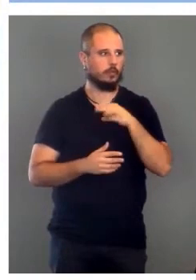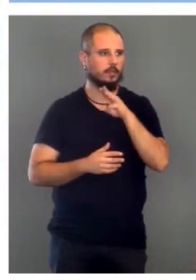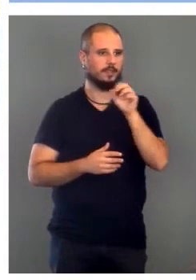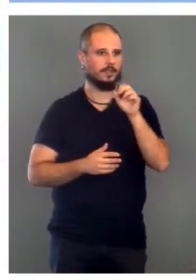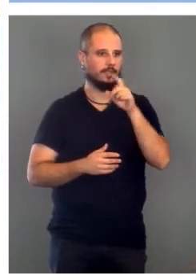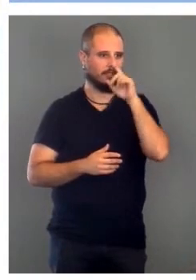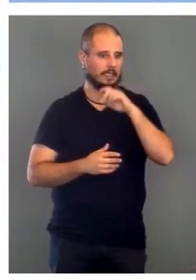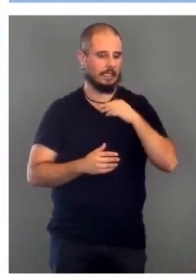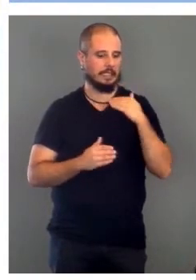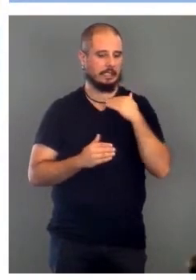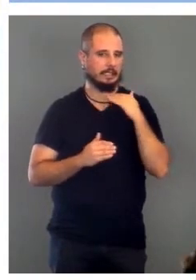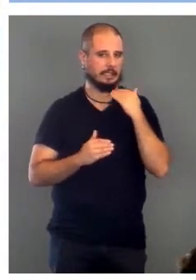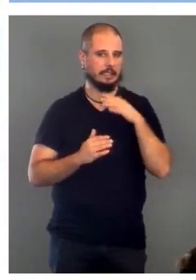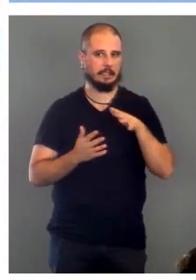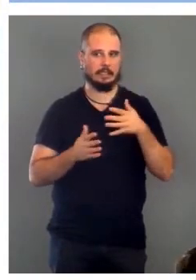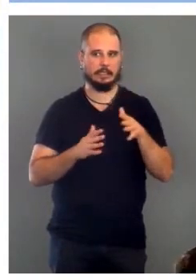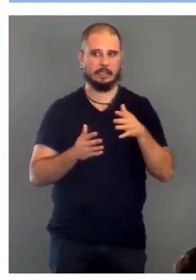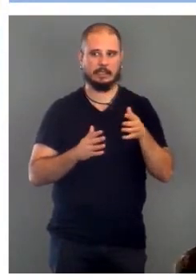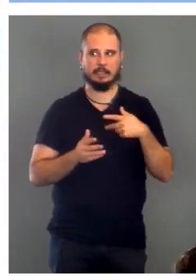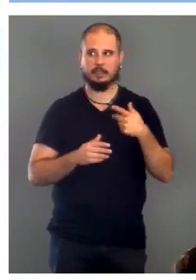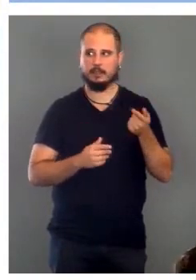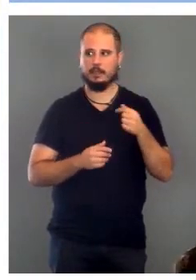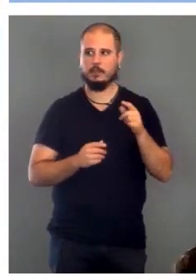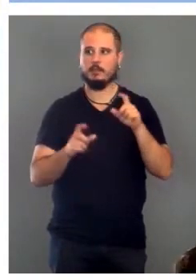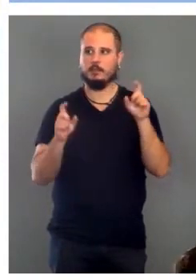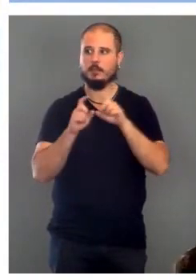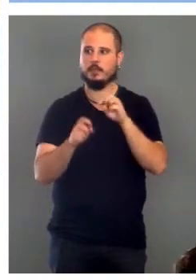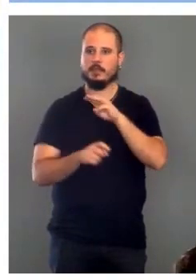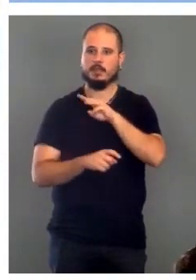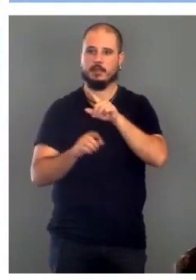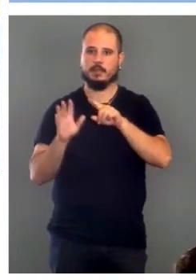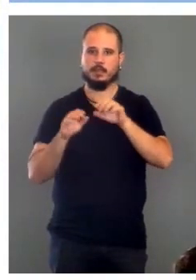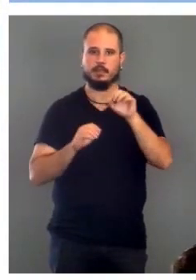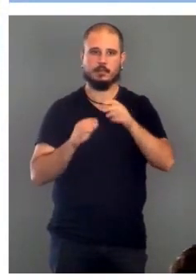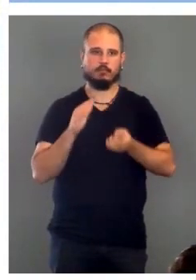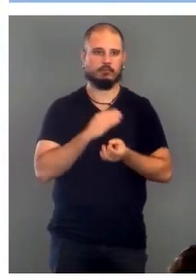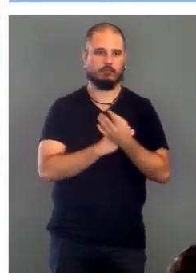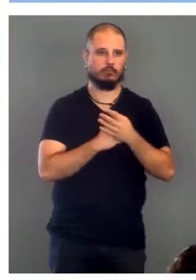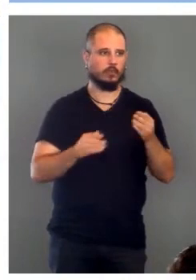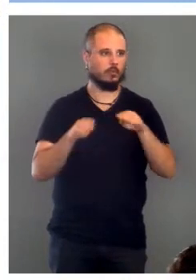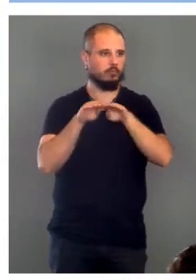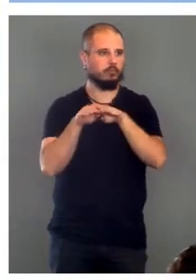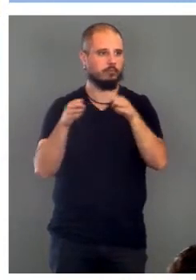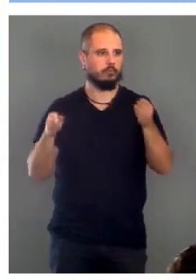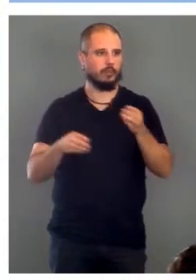Creó la empresa Ipartenis 360 Construyó una instalación cubierta de 3500 m2